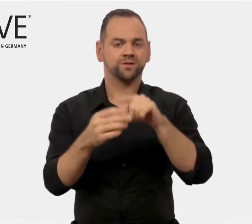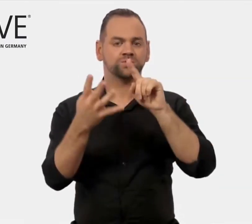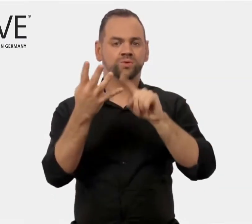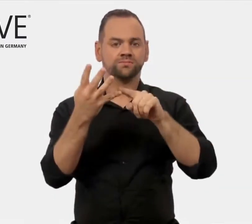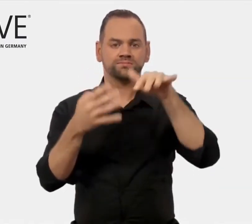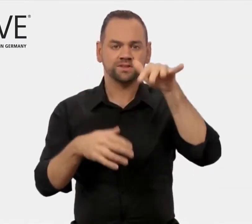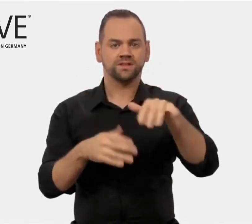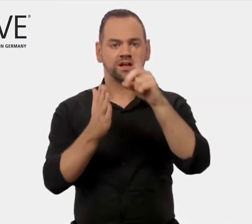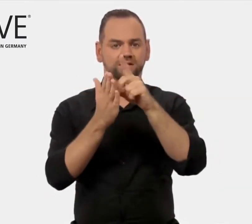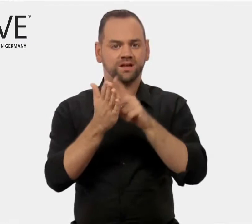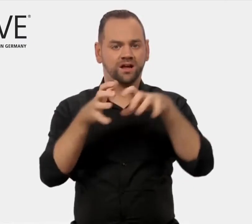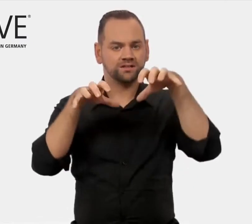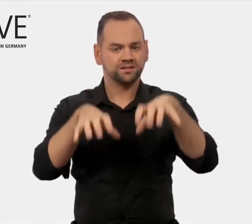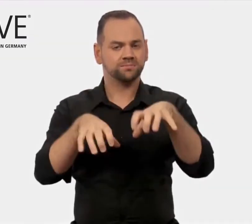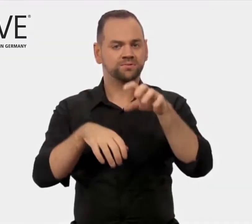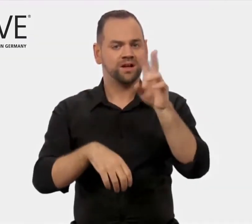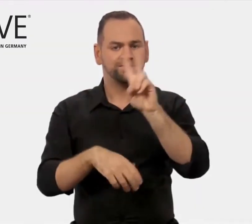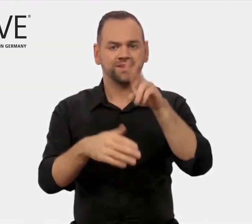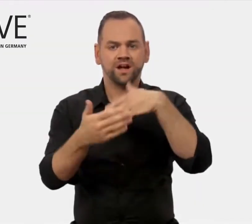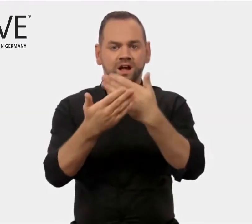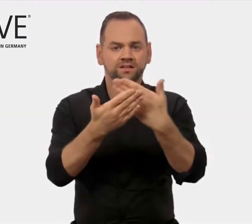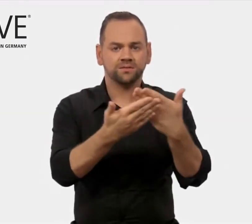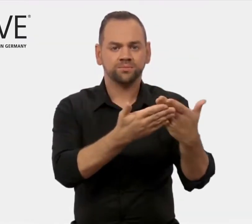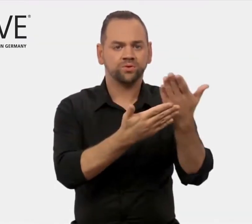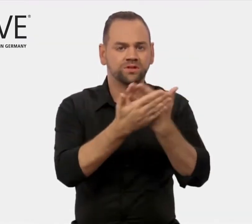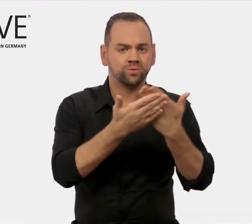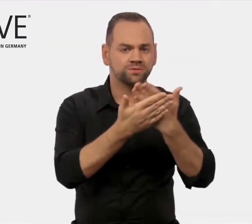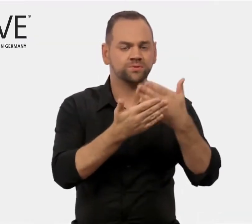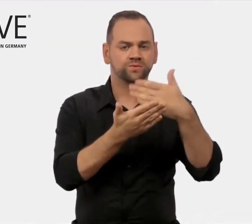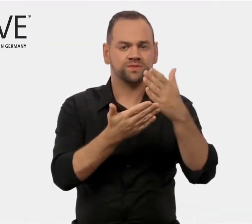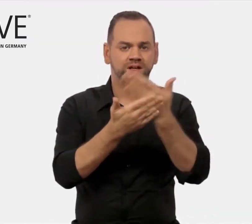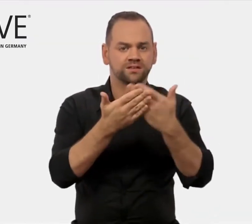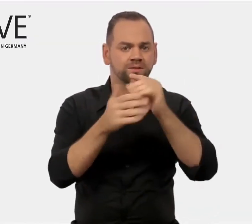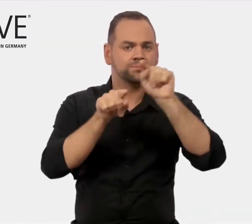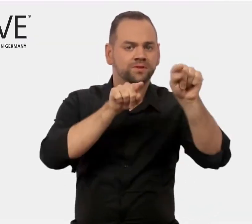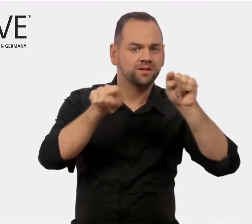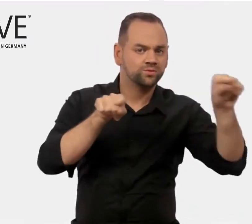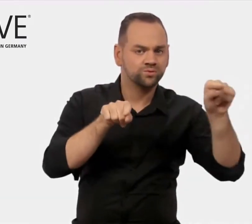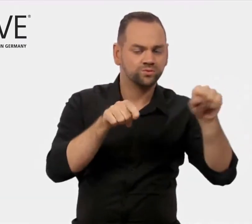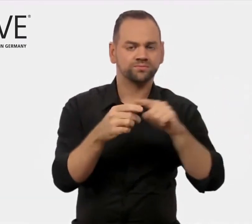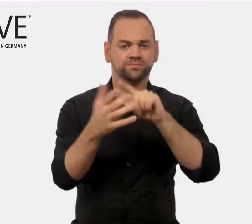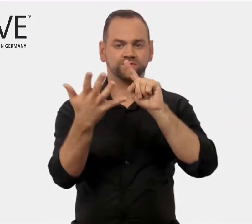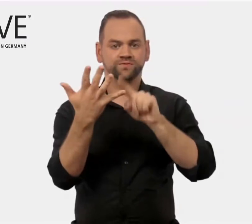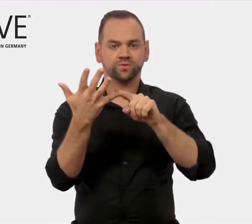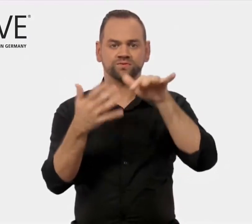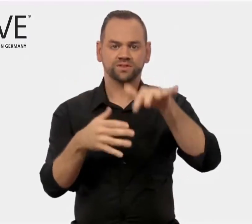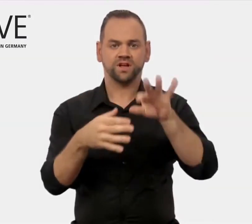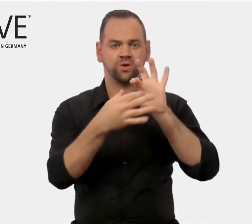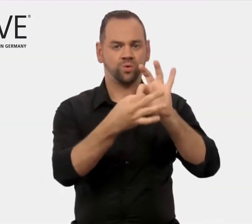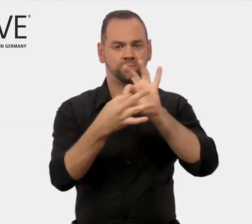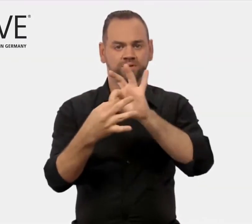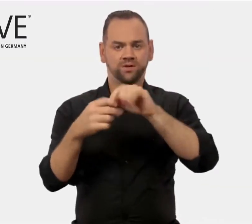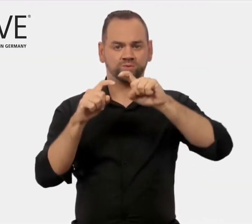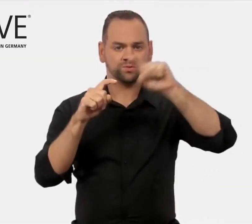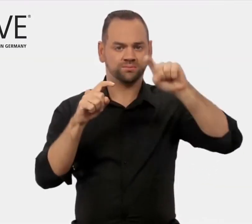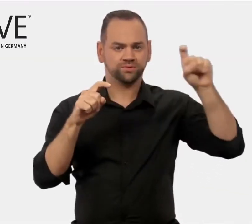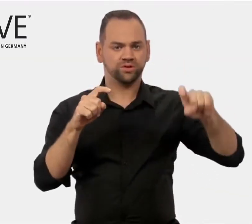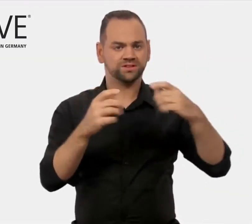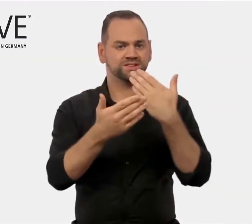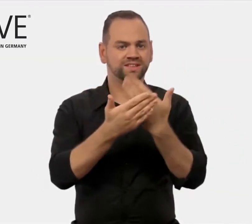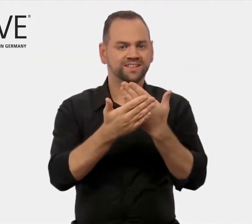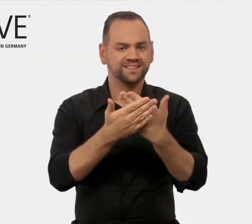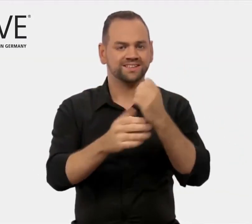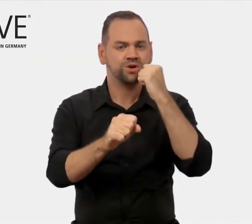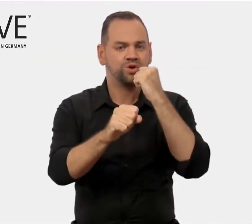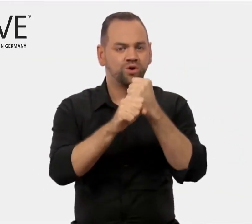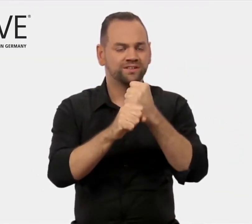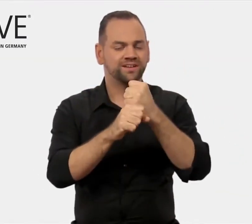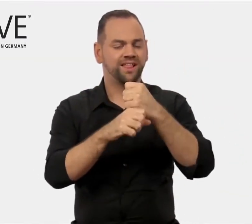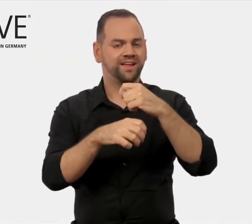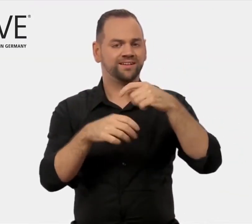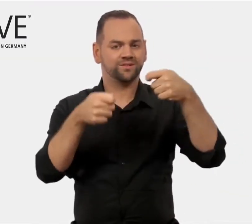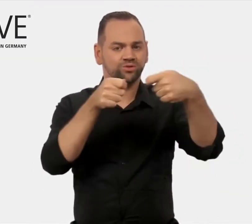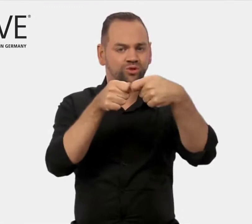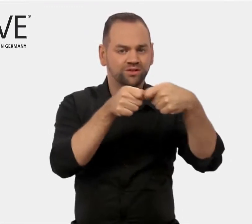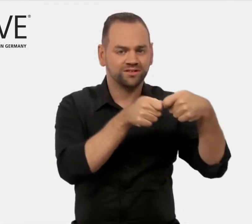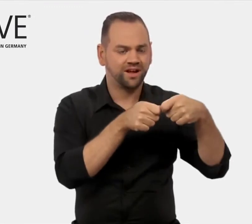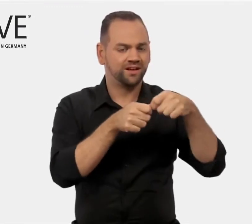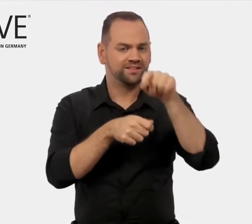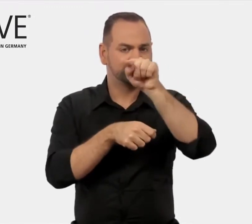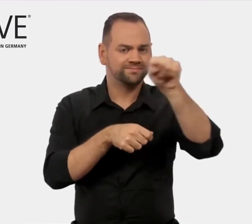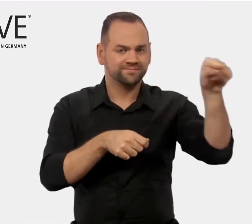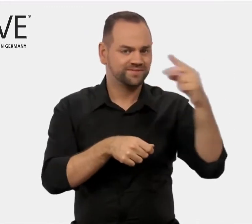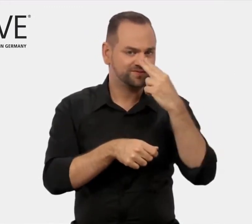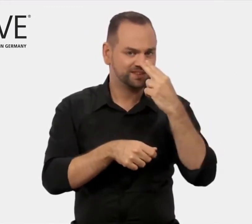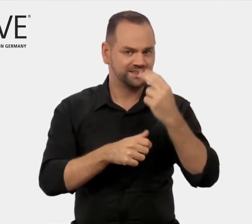eine Anbieter-Datenbank und eine Kooperationsbörse bereit.